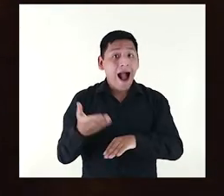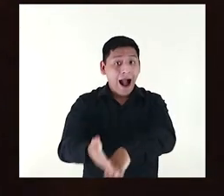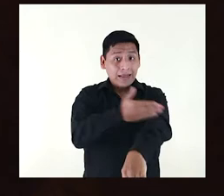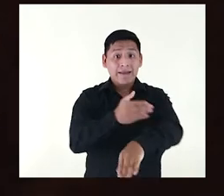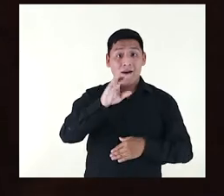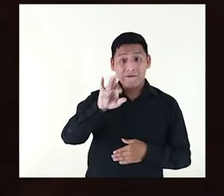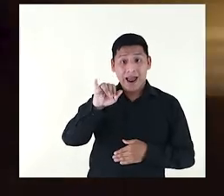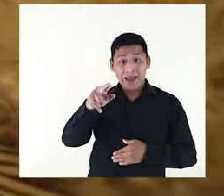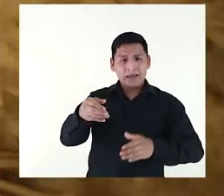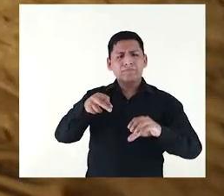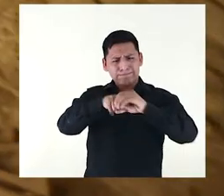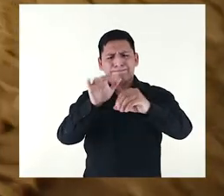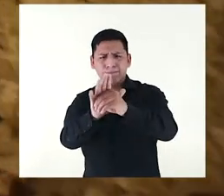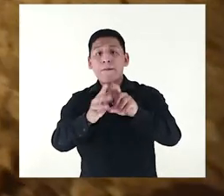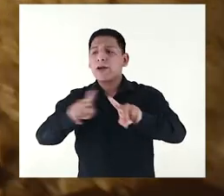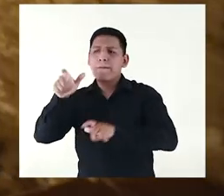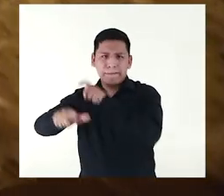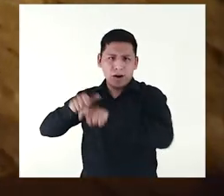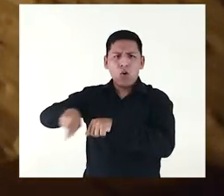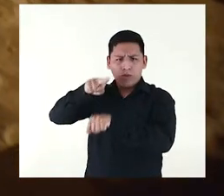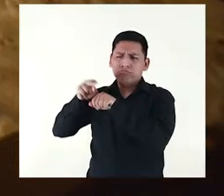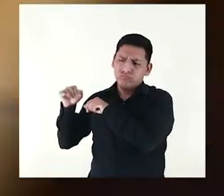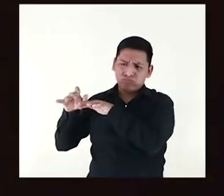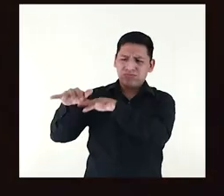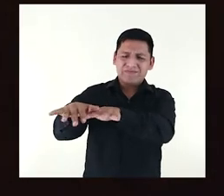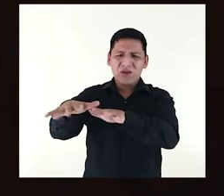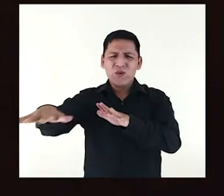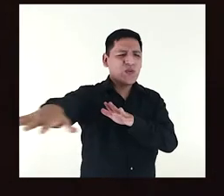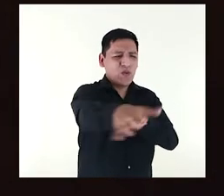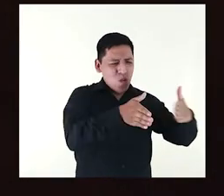no sólo frailes sino también gente del común. Mal llamadas catacumbas,